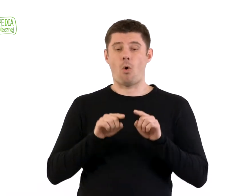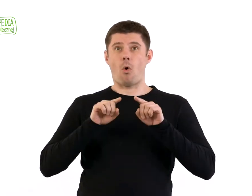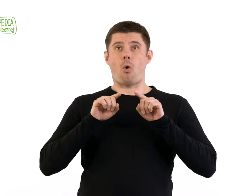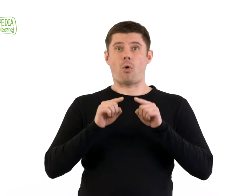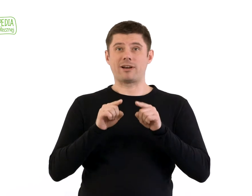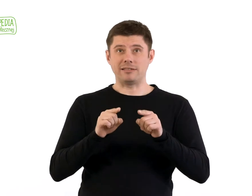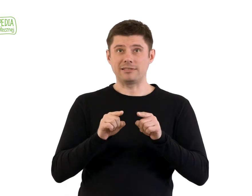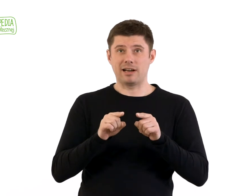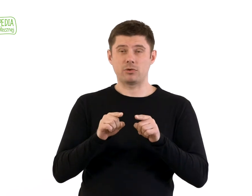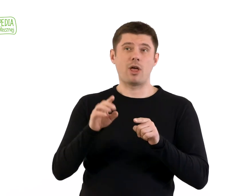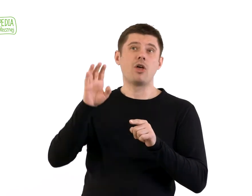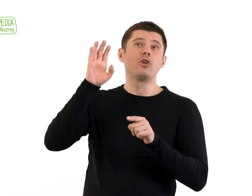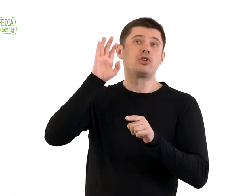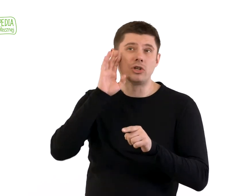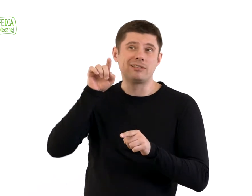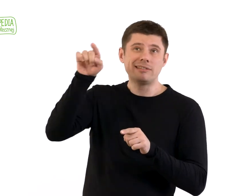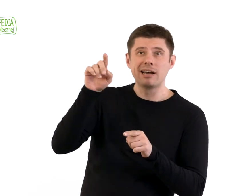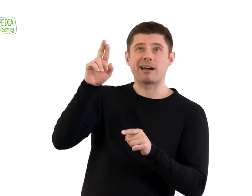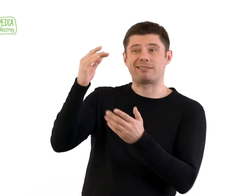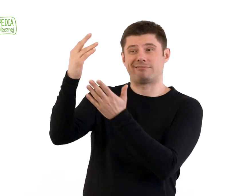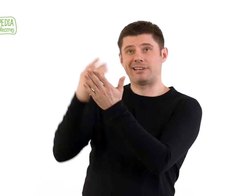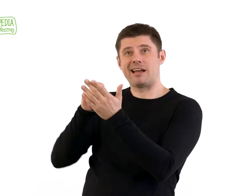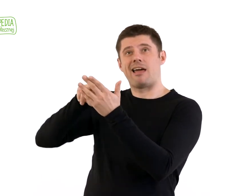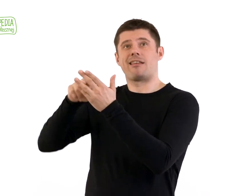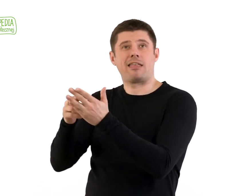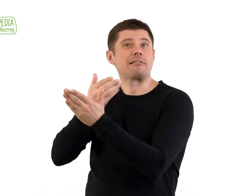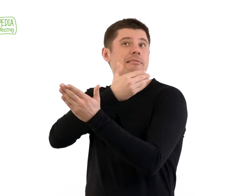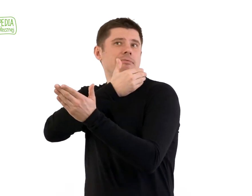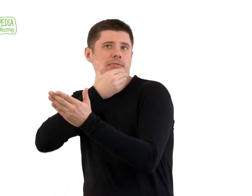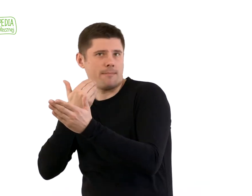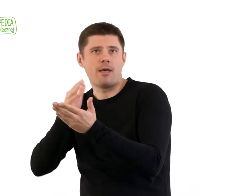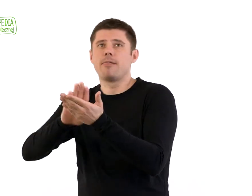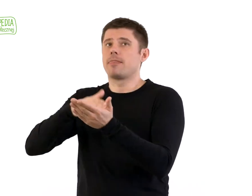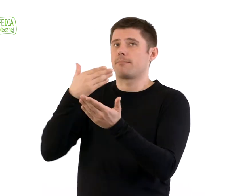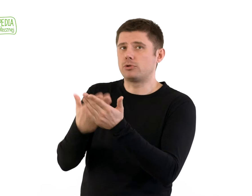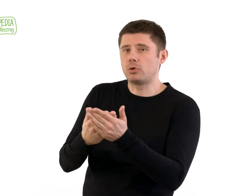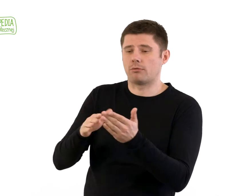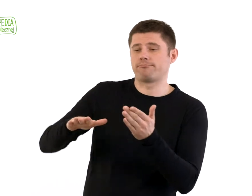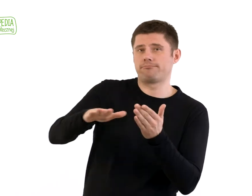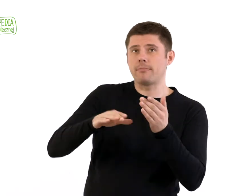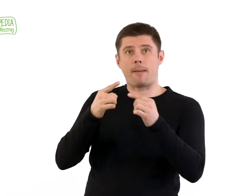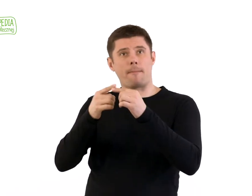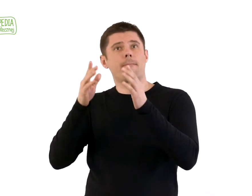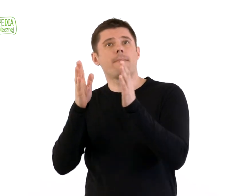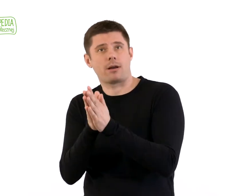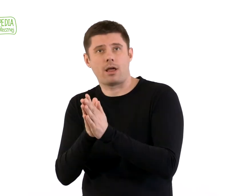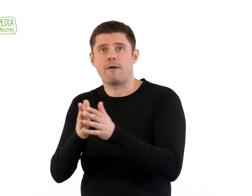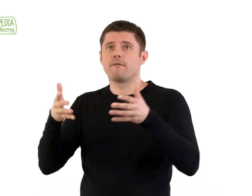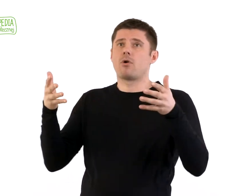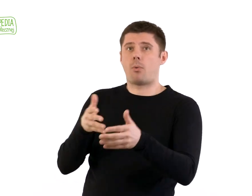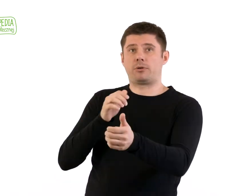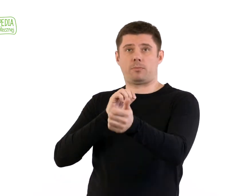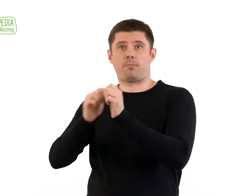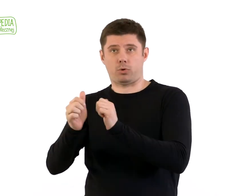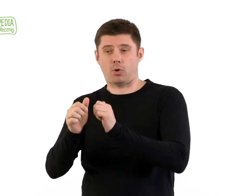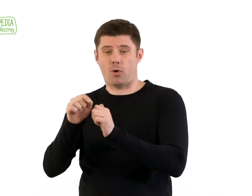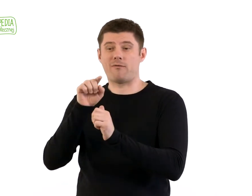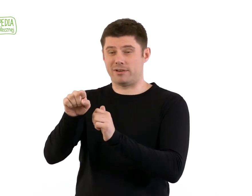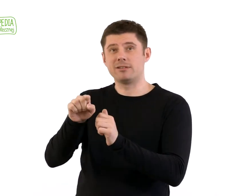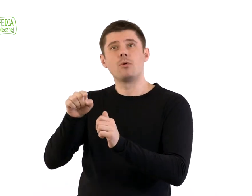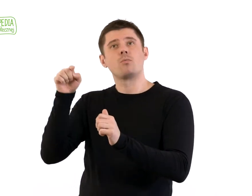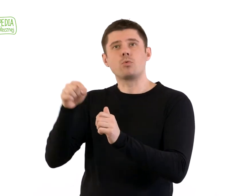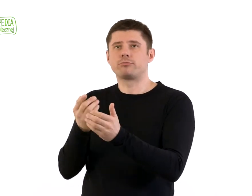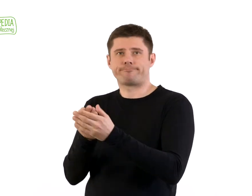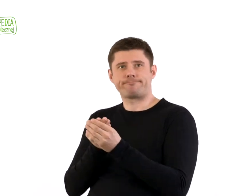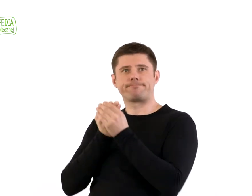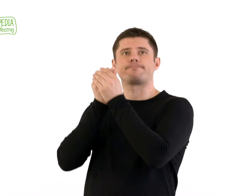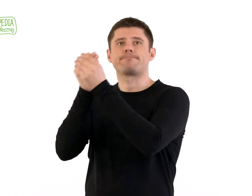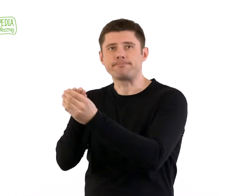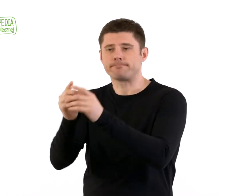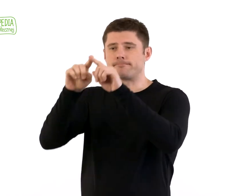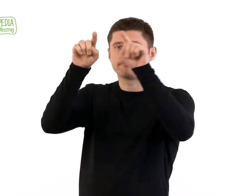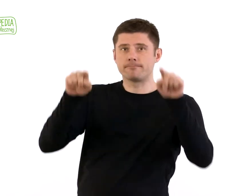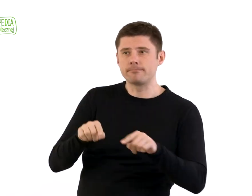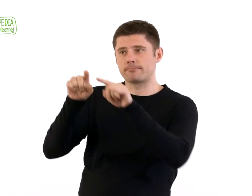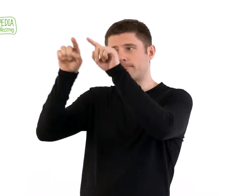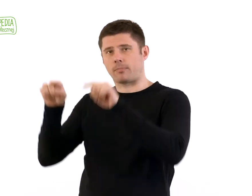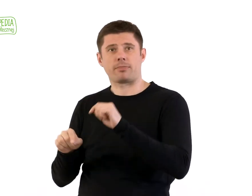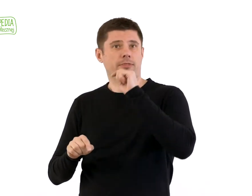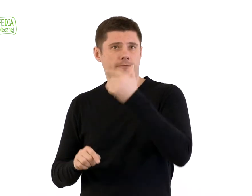Organizacje, które nie są zarejestrowane w KRS (parafie, kluby sportowe), składają następujące formularze: